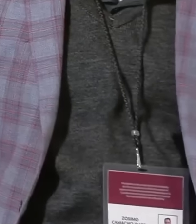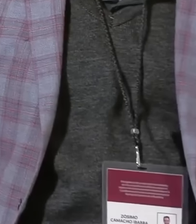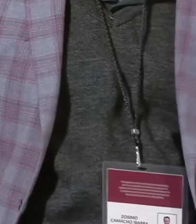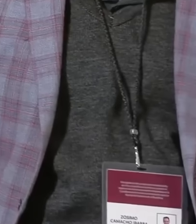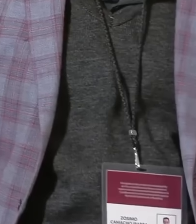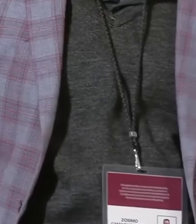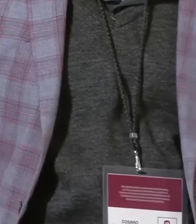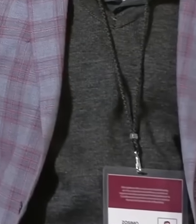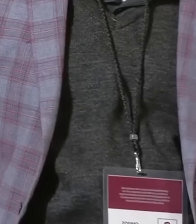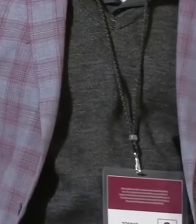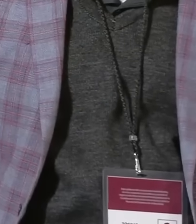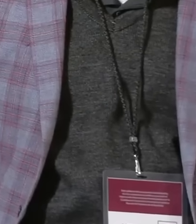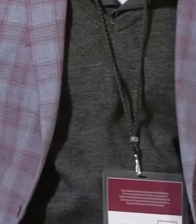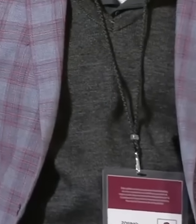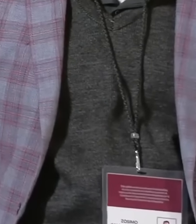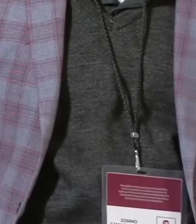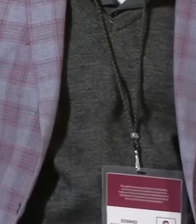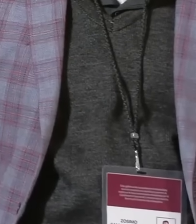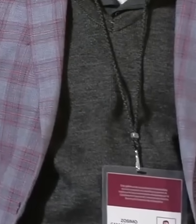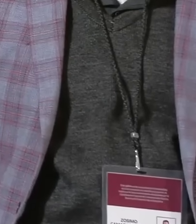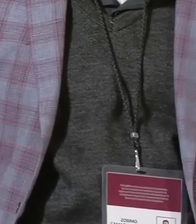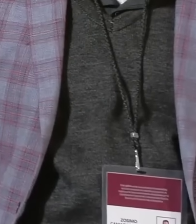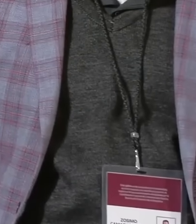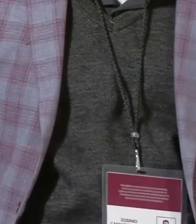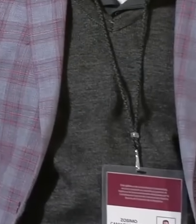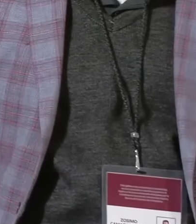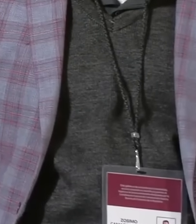¿Algún problema para conseguir ese permiso? ¿A dónde va? ¿Dónde podría cubrir? Lo puedo